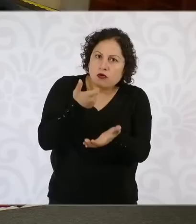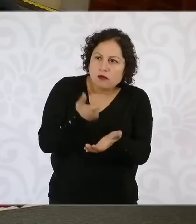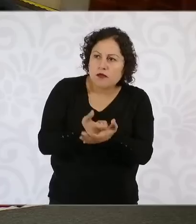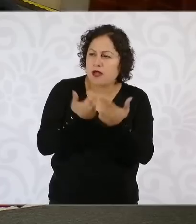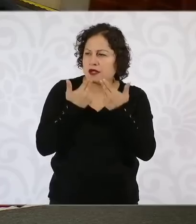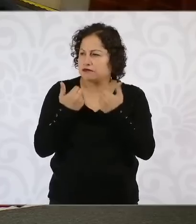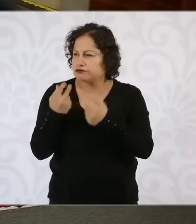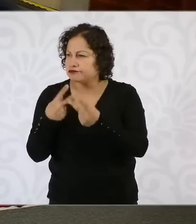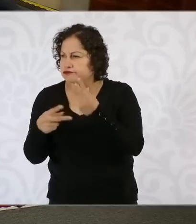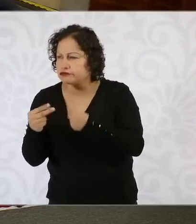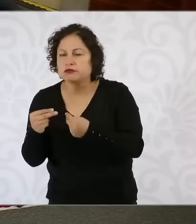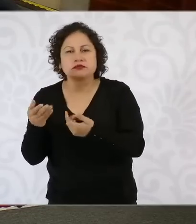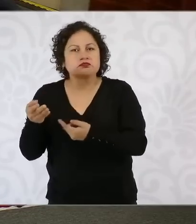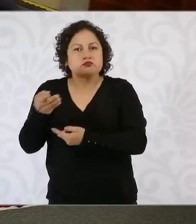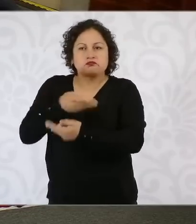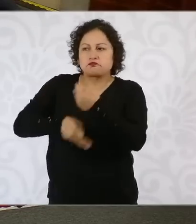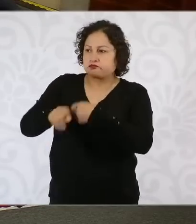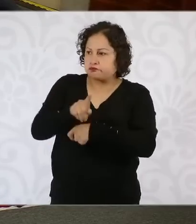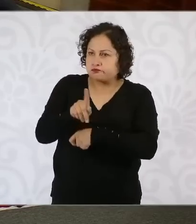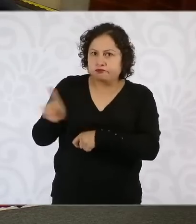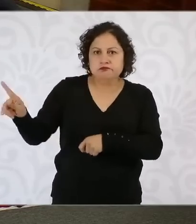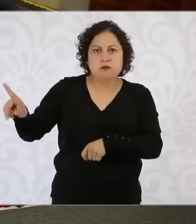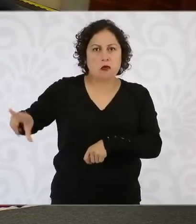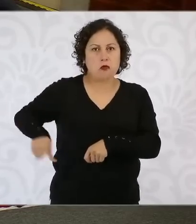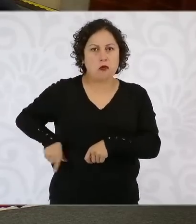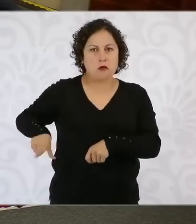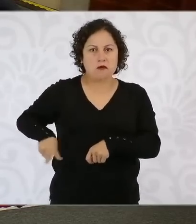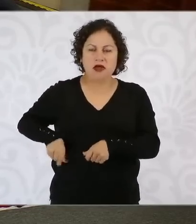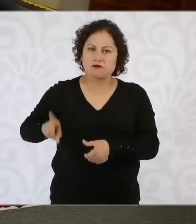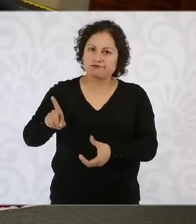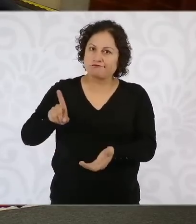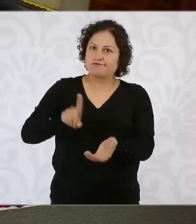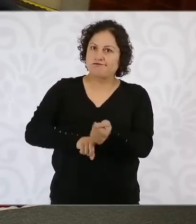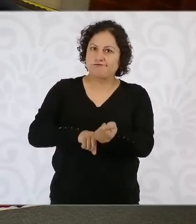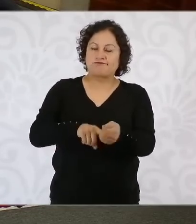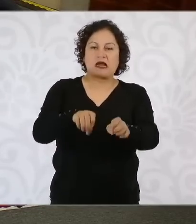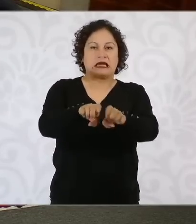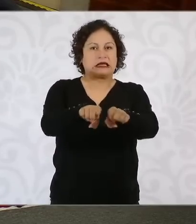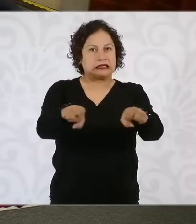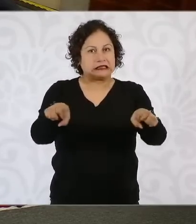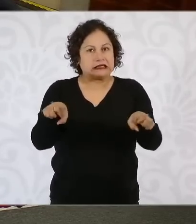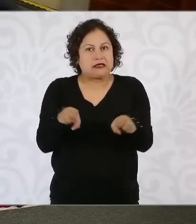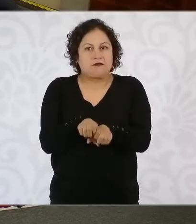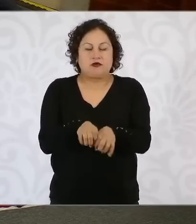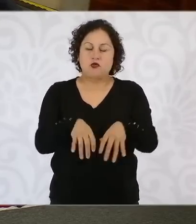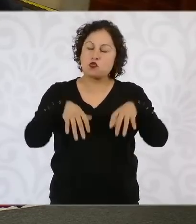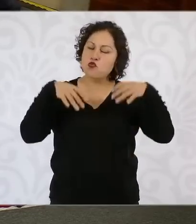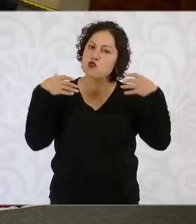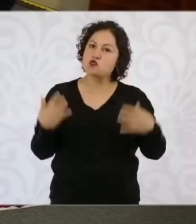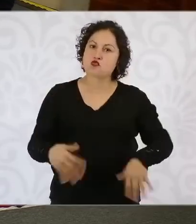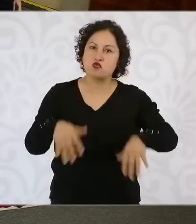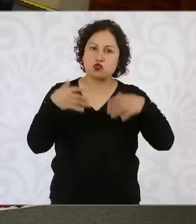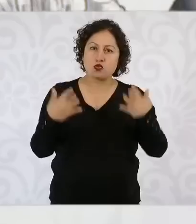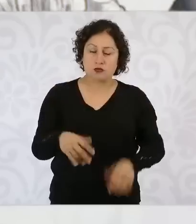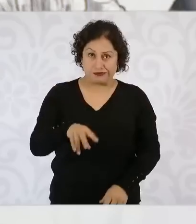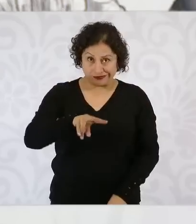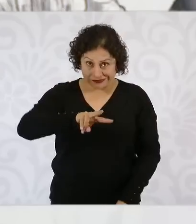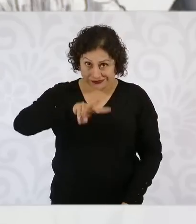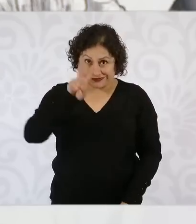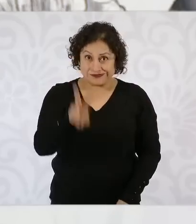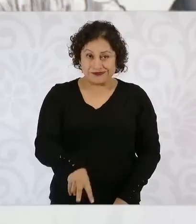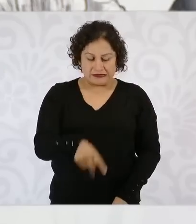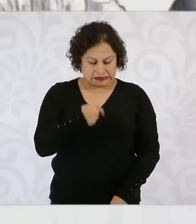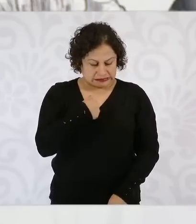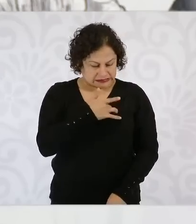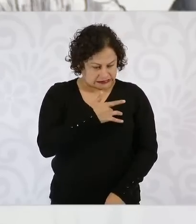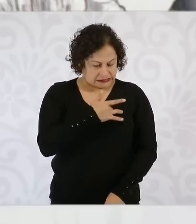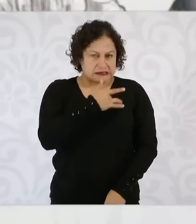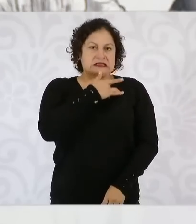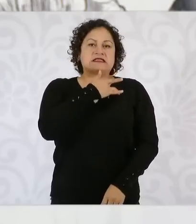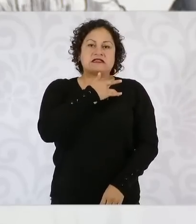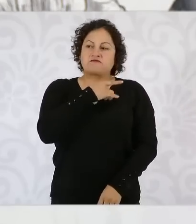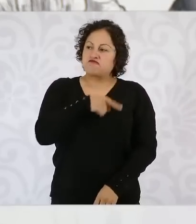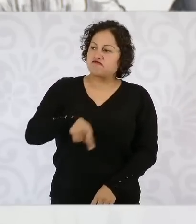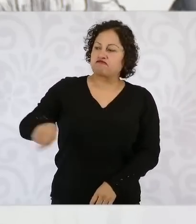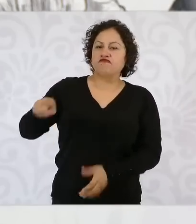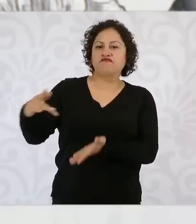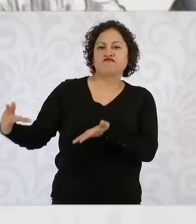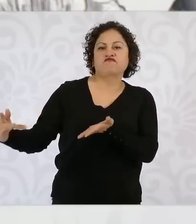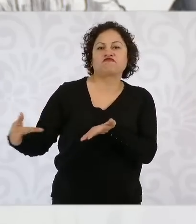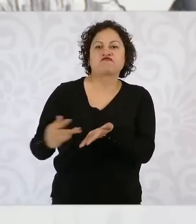todos somos un gran equipo La verdad es que estoy me siento no solo apoyada sino que hemos logrado